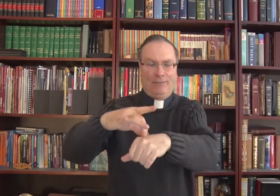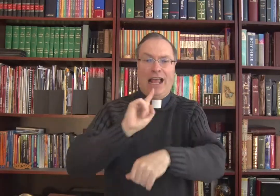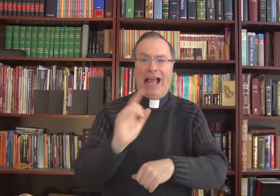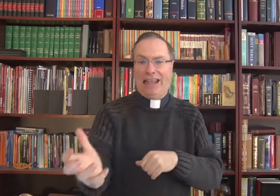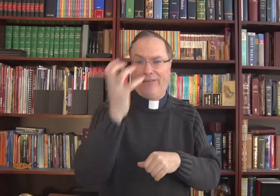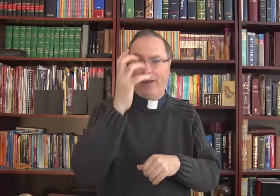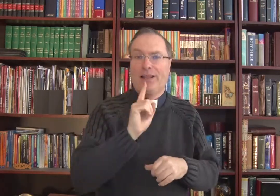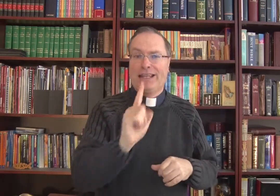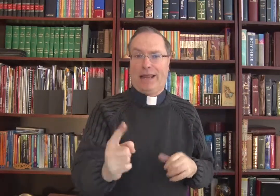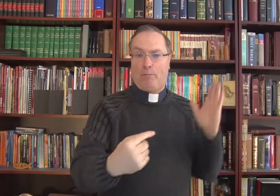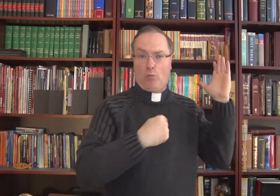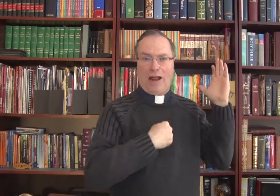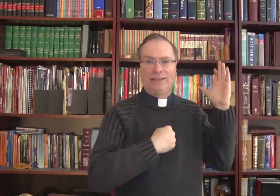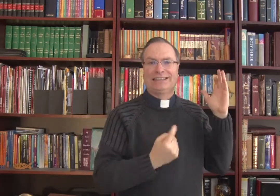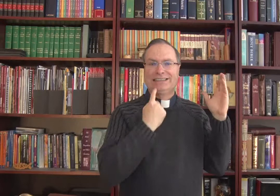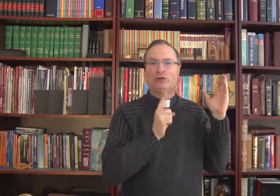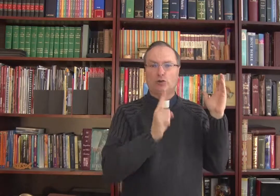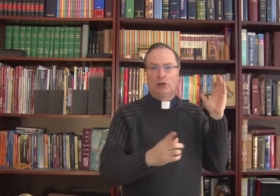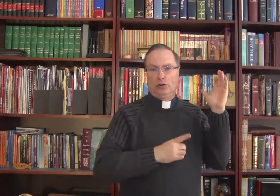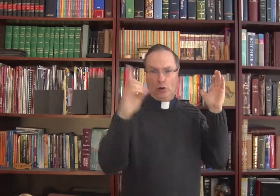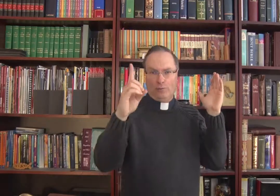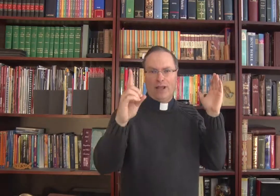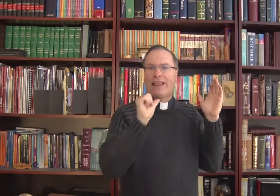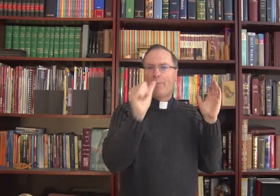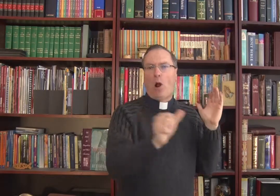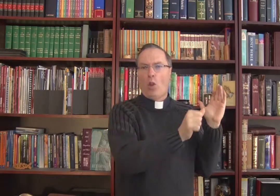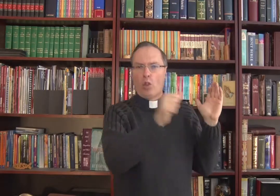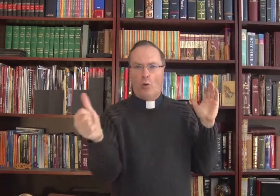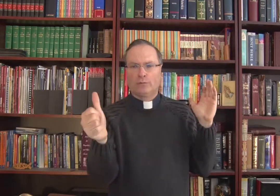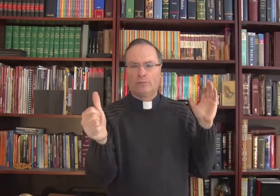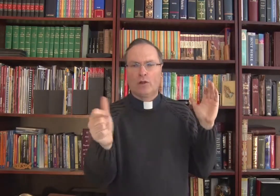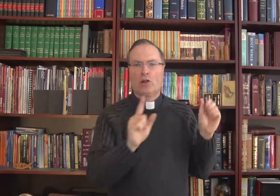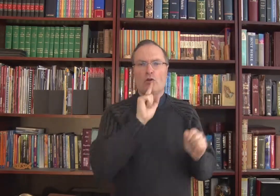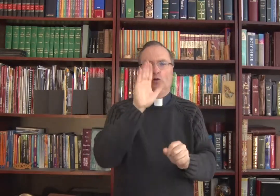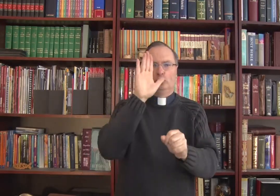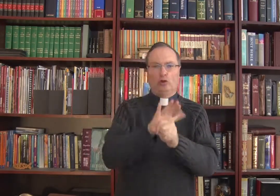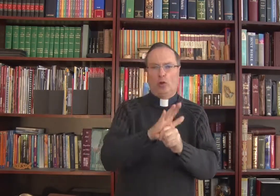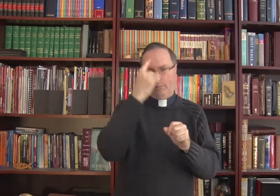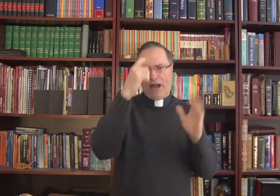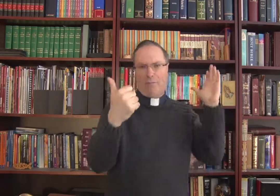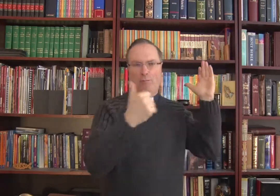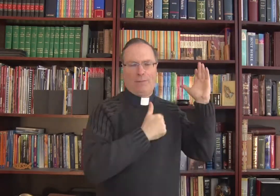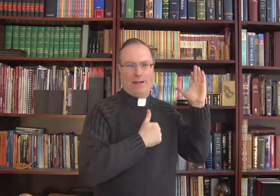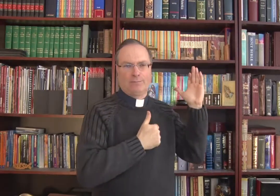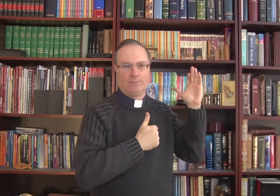En effet, c'est moi qui suis Dieu et il n'y en a pas d'autre. Je le jure par moi-même,